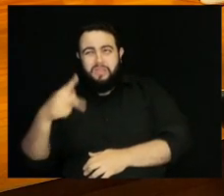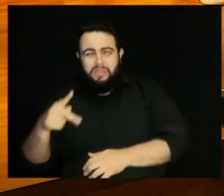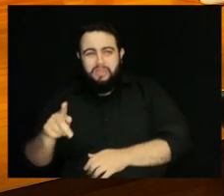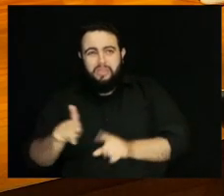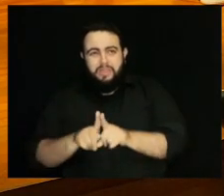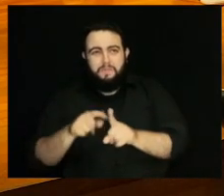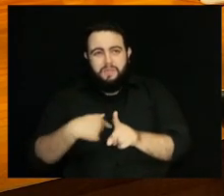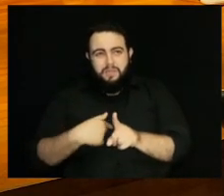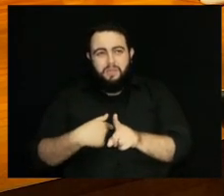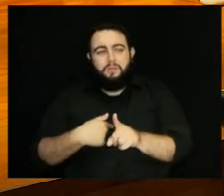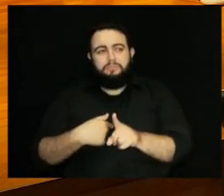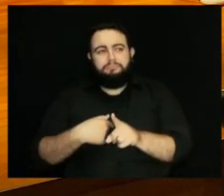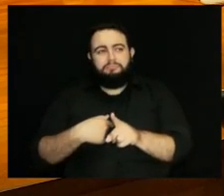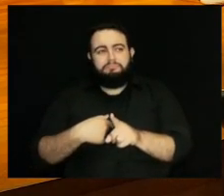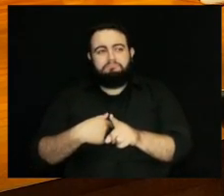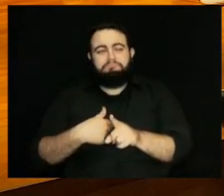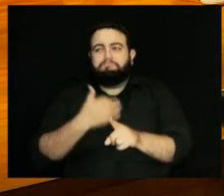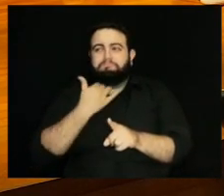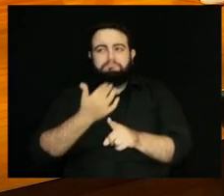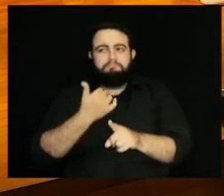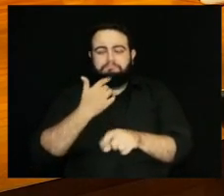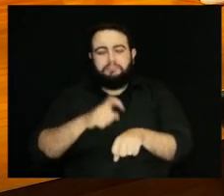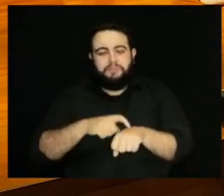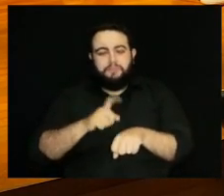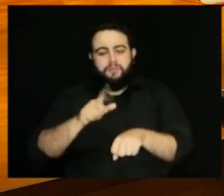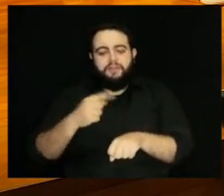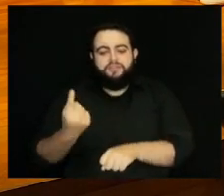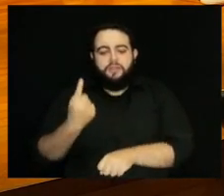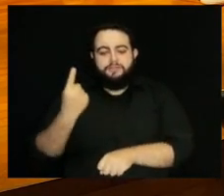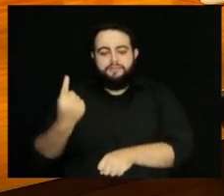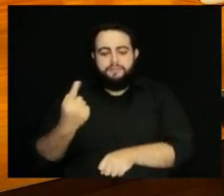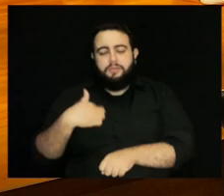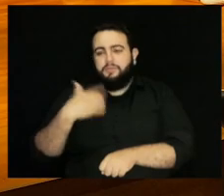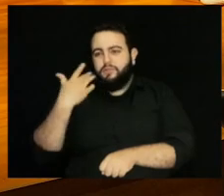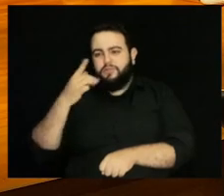aqui porque não dá tempo enfim, que é Sozinha. Não sei se você conhecem, que a primeira parte